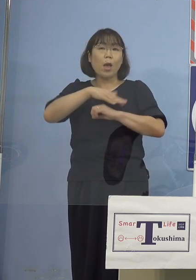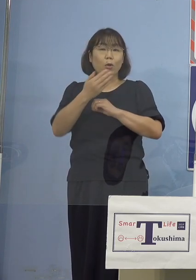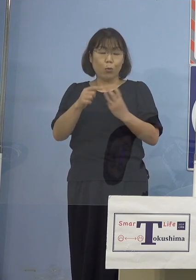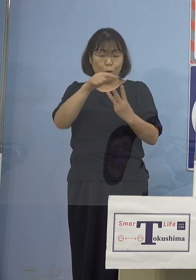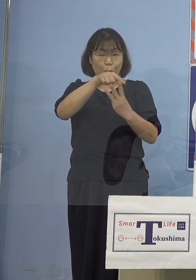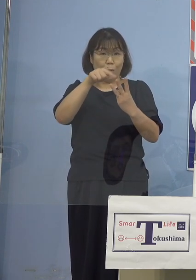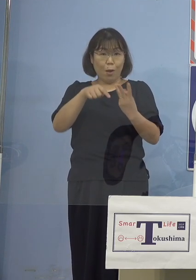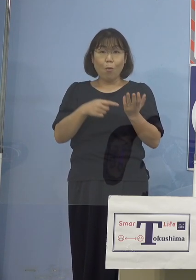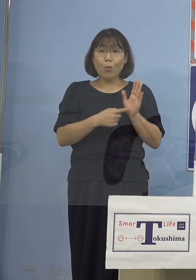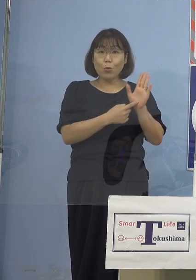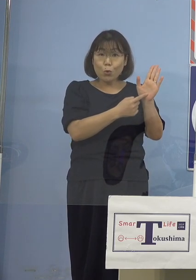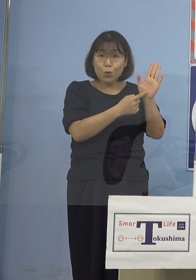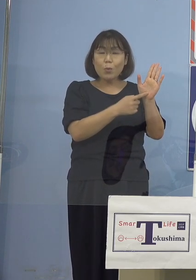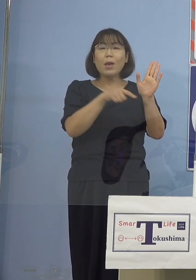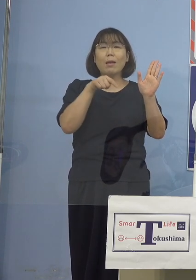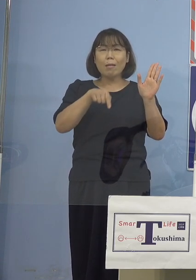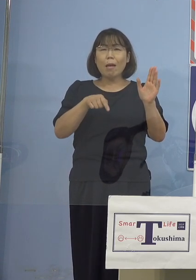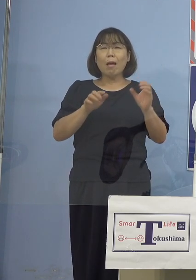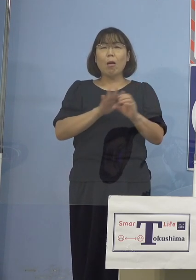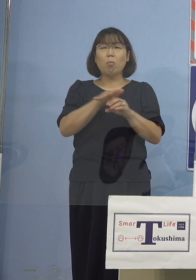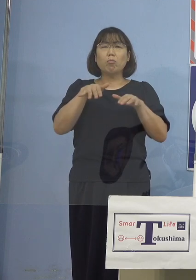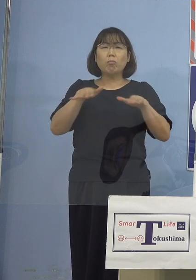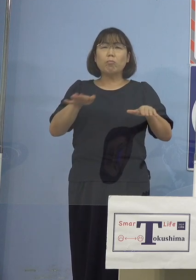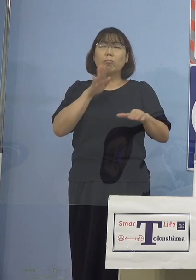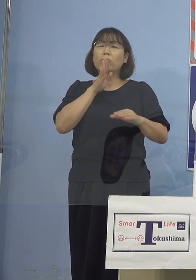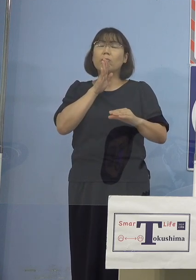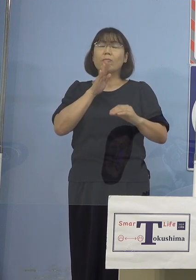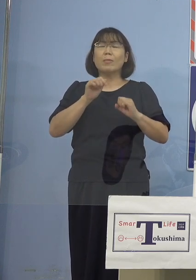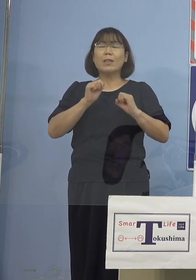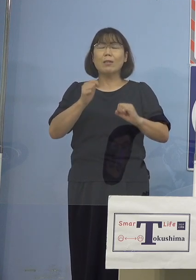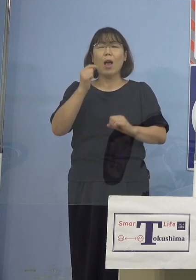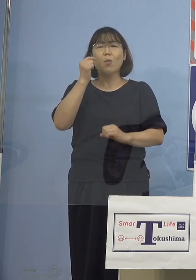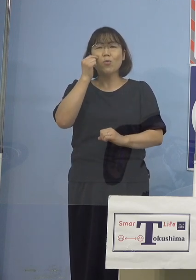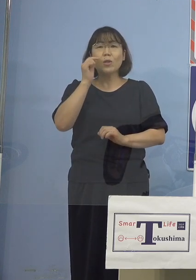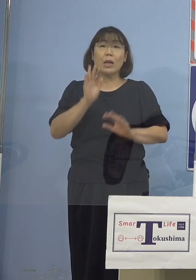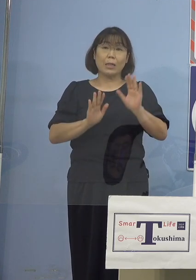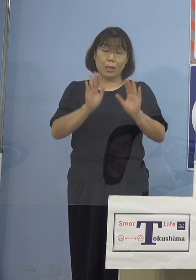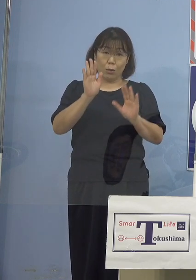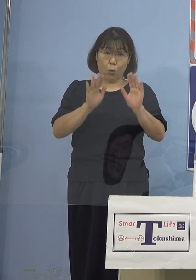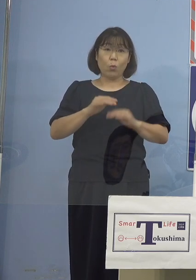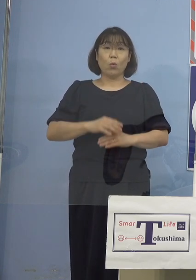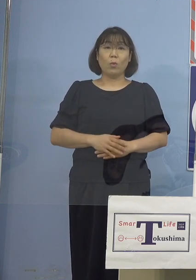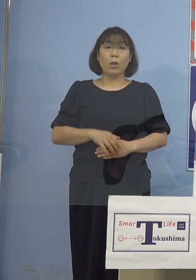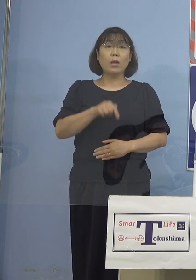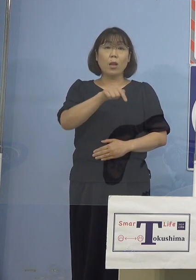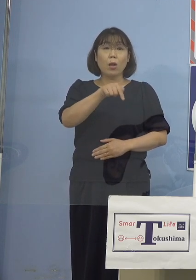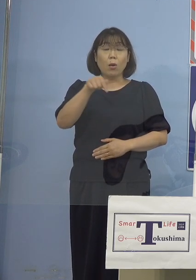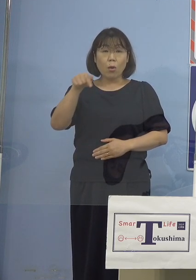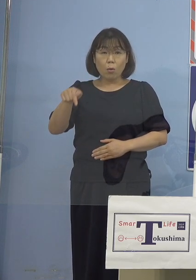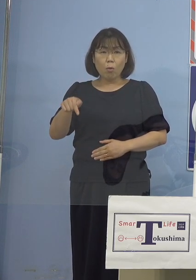やはりコロナ禍の中で、なかなか実施が難しい こうしたものについてもチャレンジを